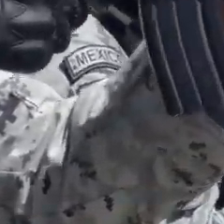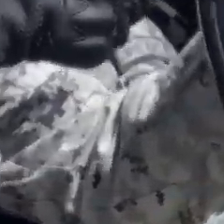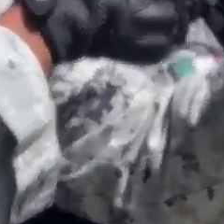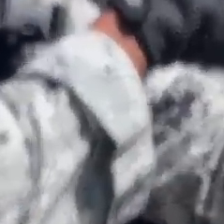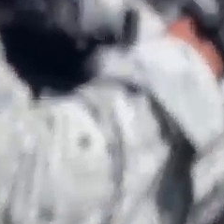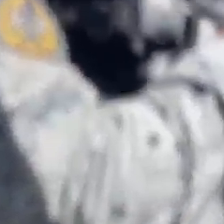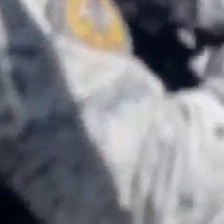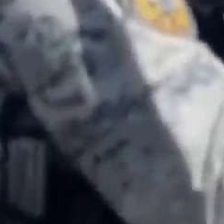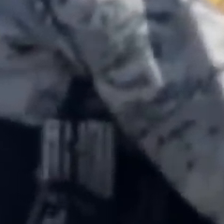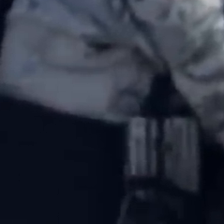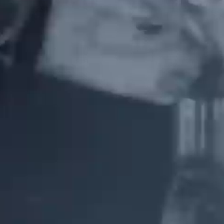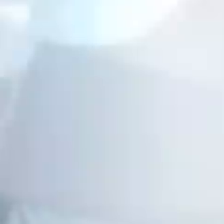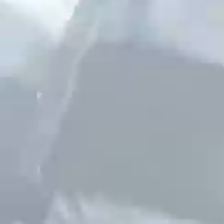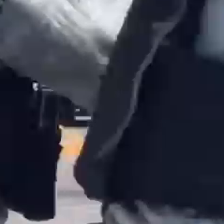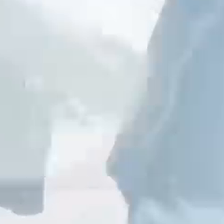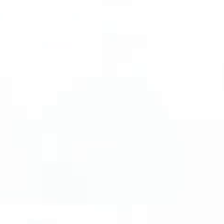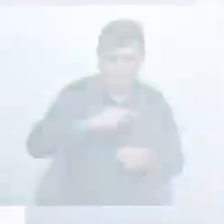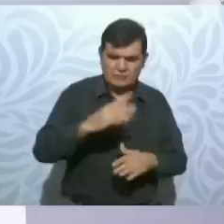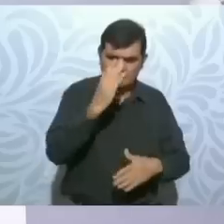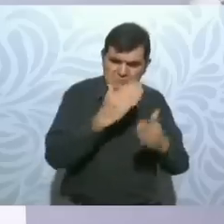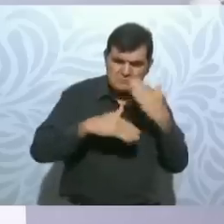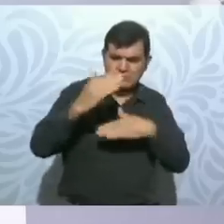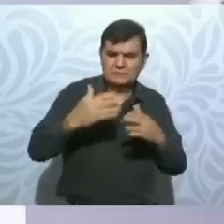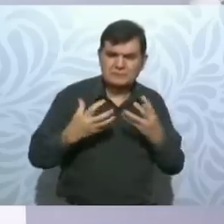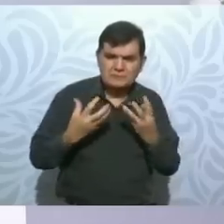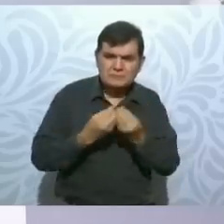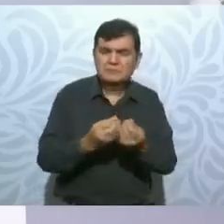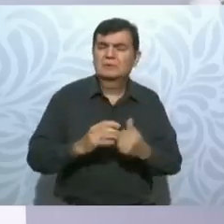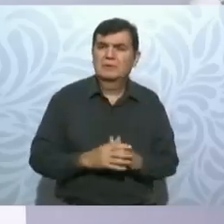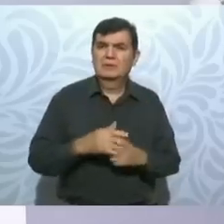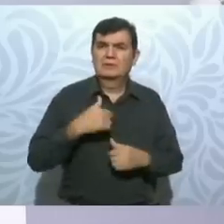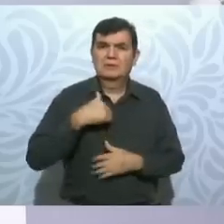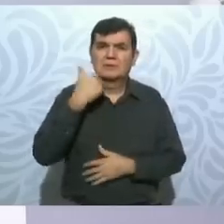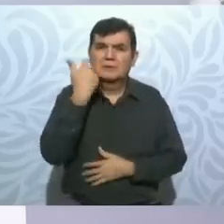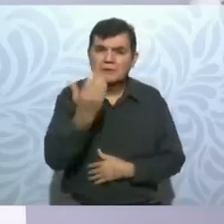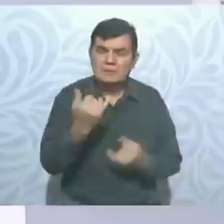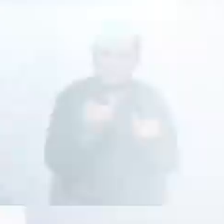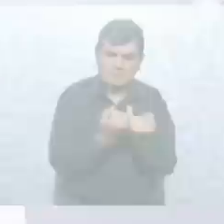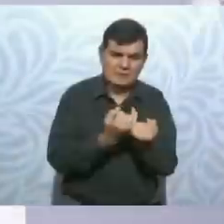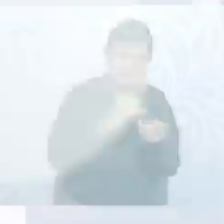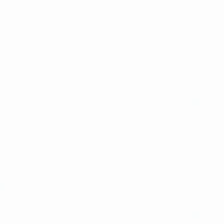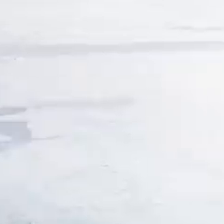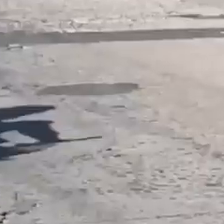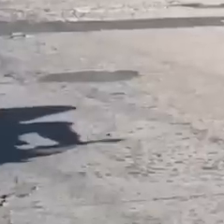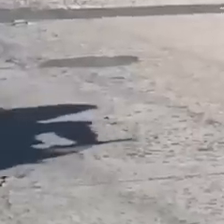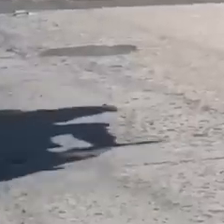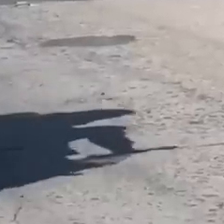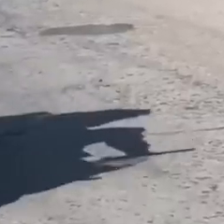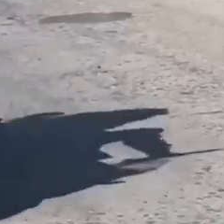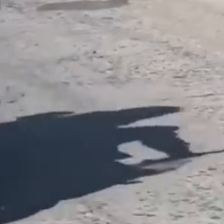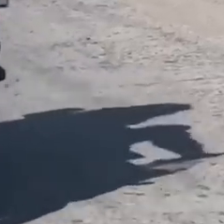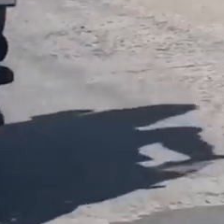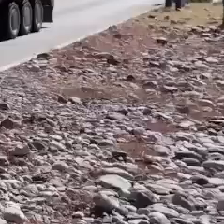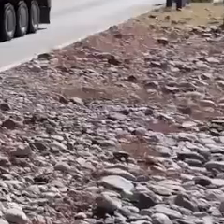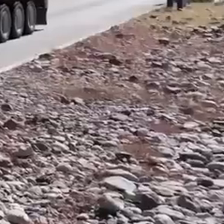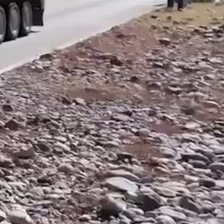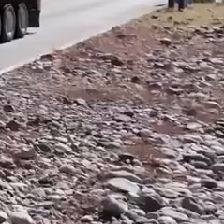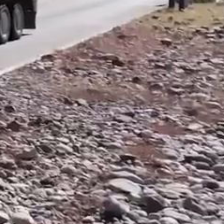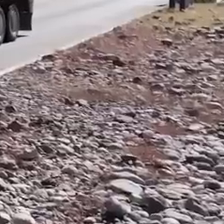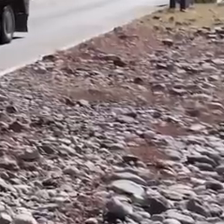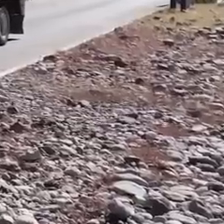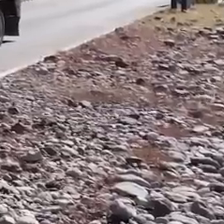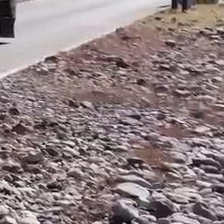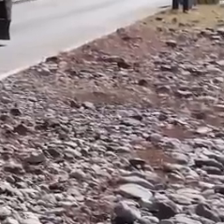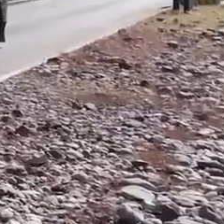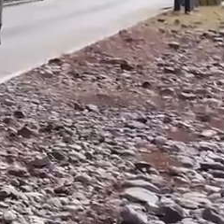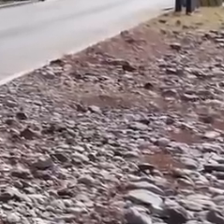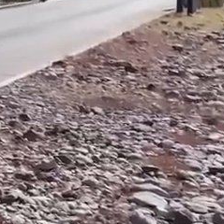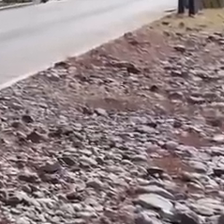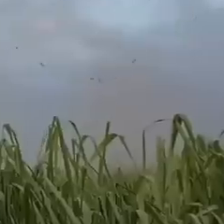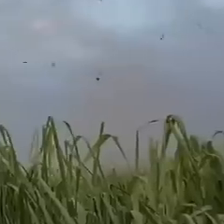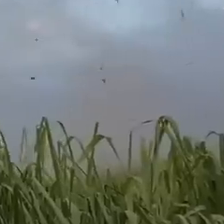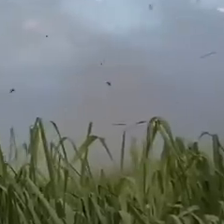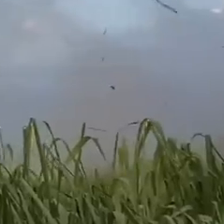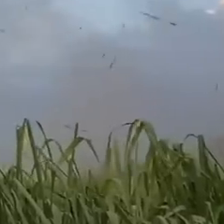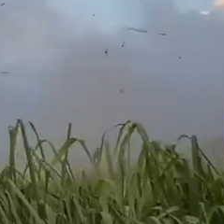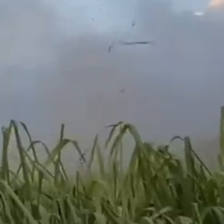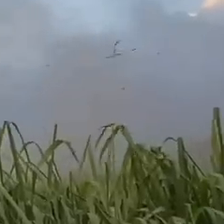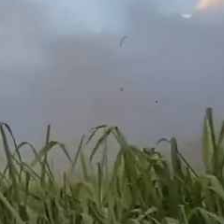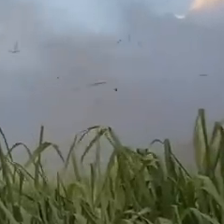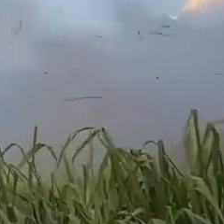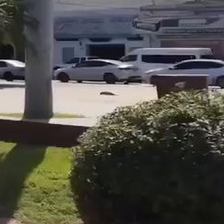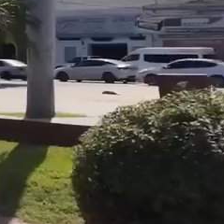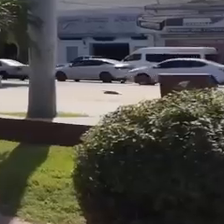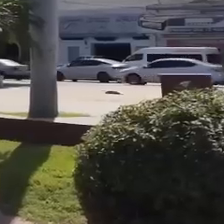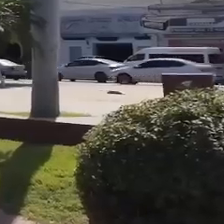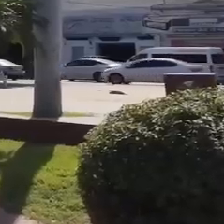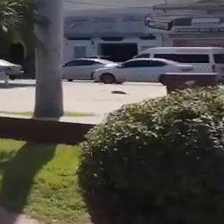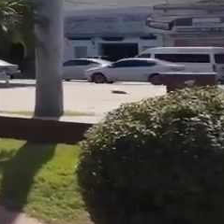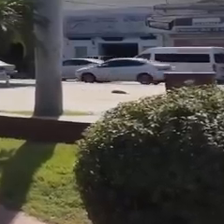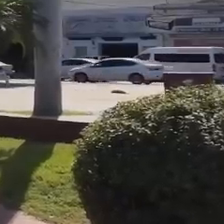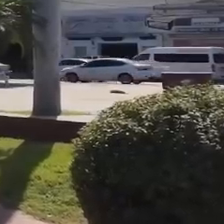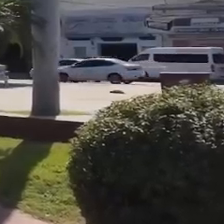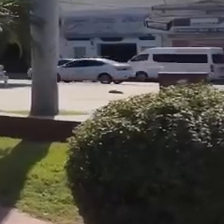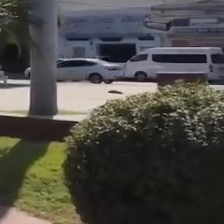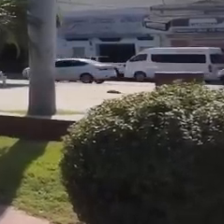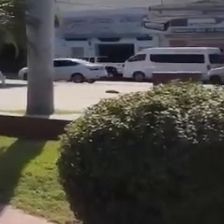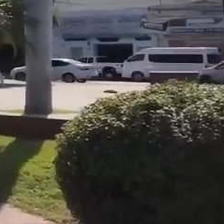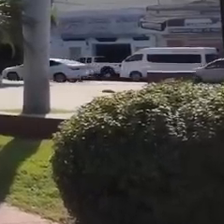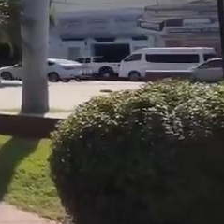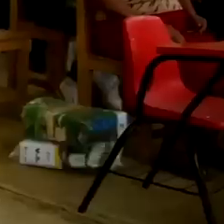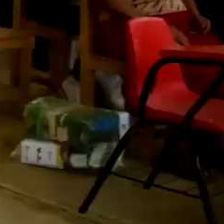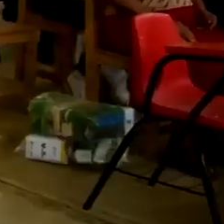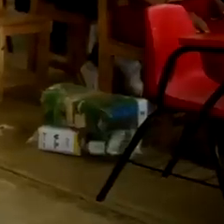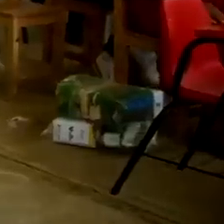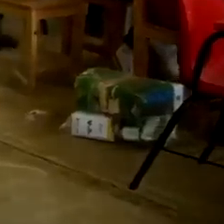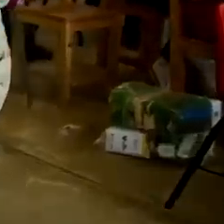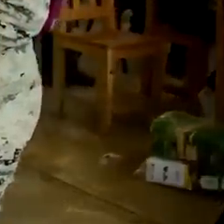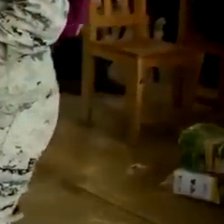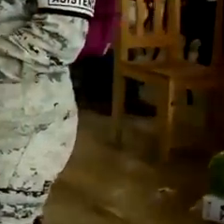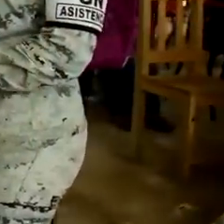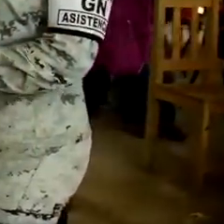anunció nuevas acciones para ponerle un alto a la violencia e inseguridad en toda la nación [Música]